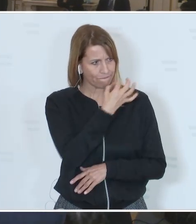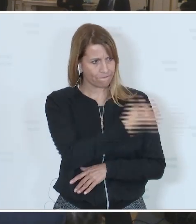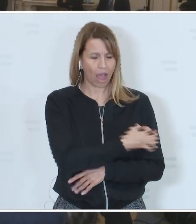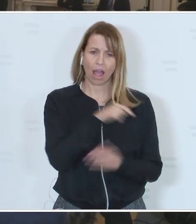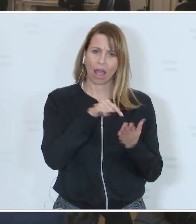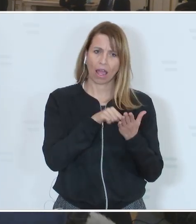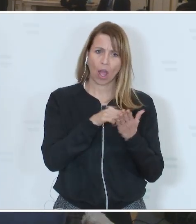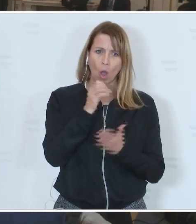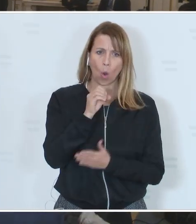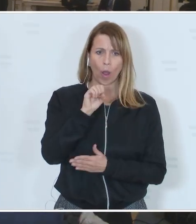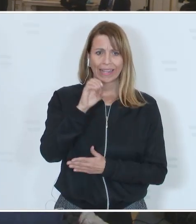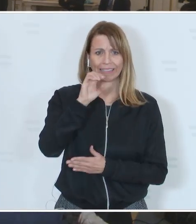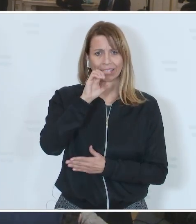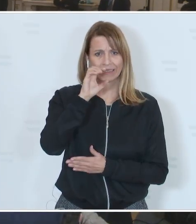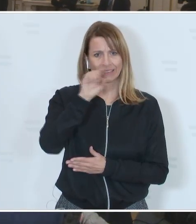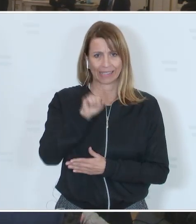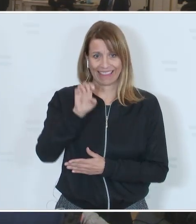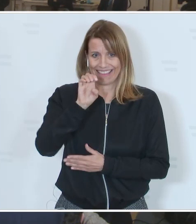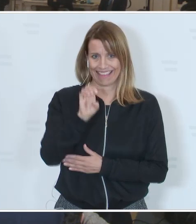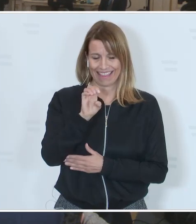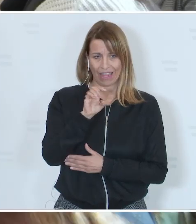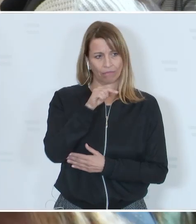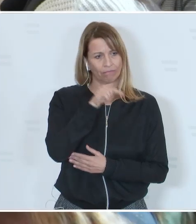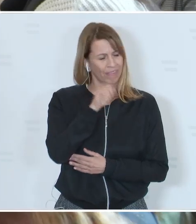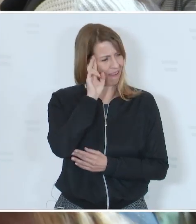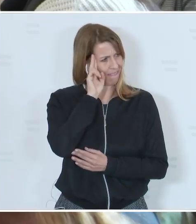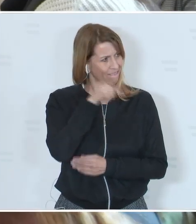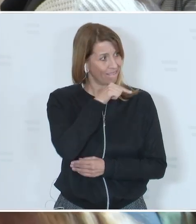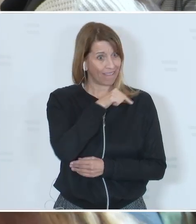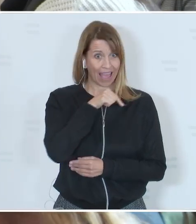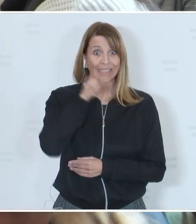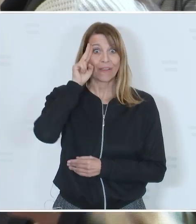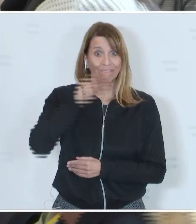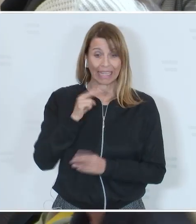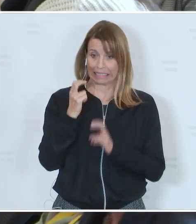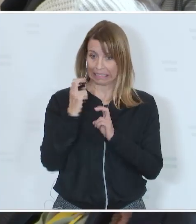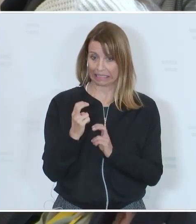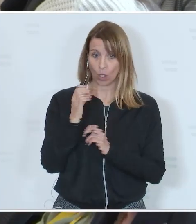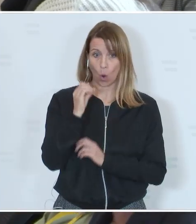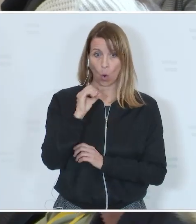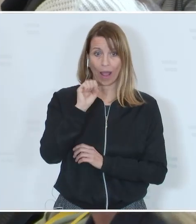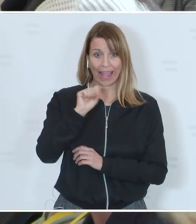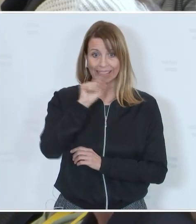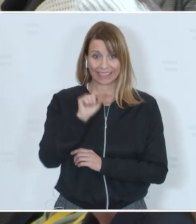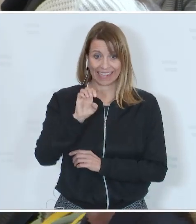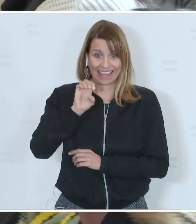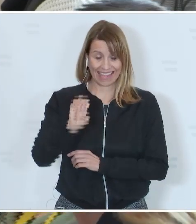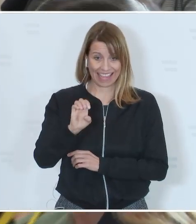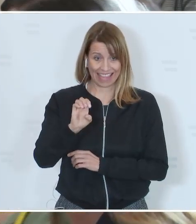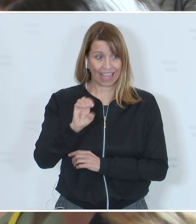OSZE. Wie Sie ja wissen ist Wien der Sitz der OSZE. Ihr Außenminister stand in Kontakt mit